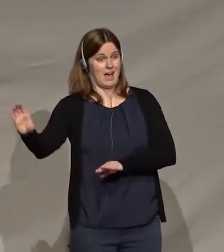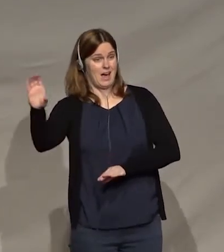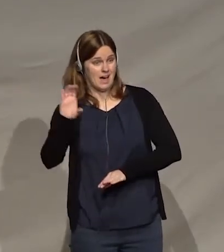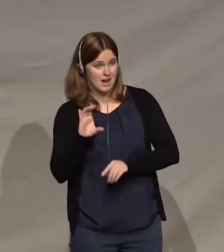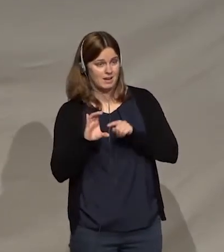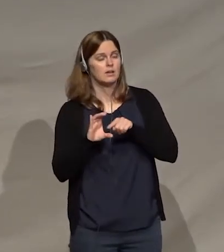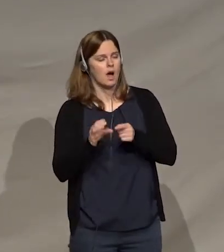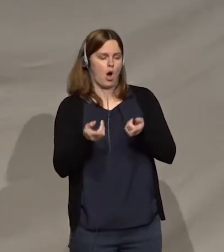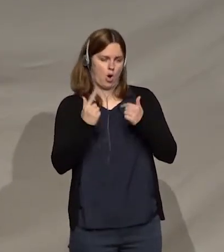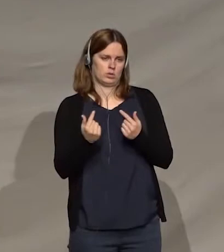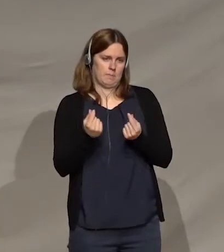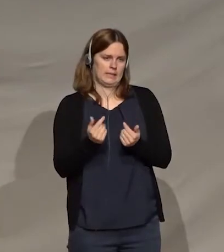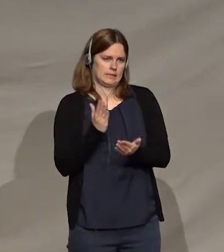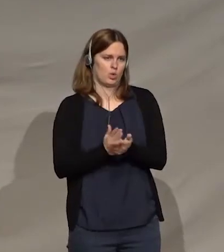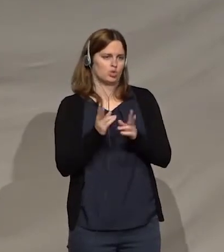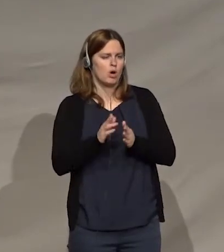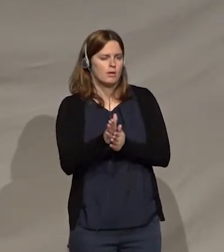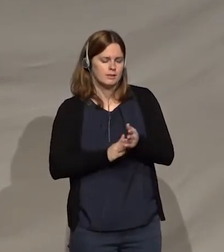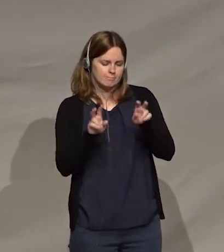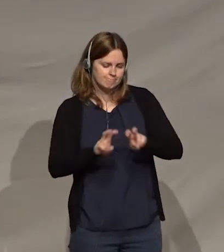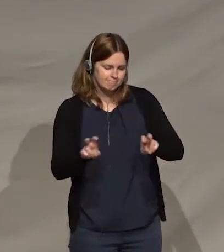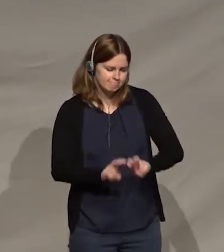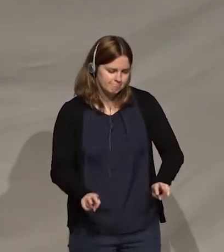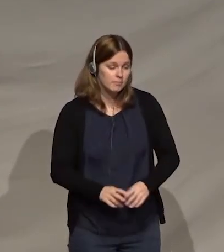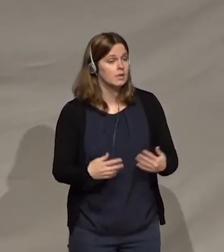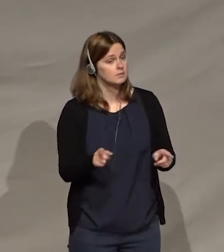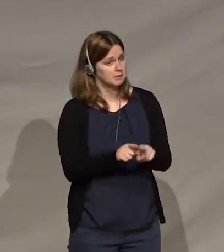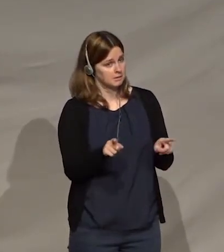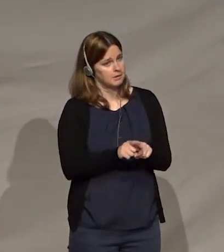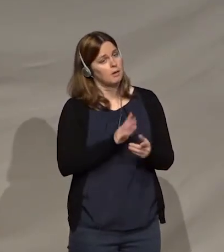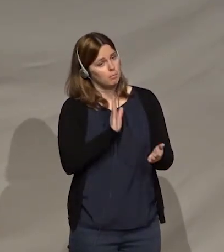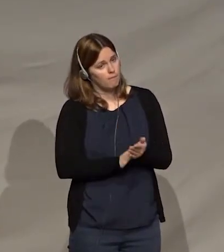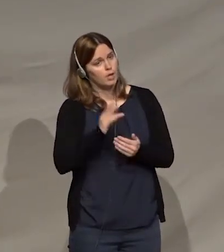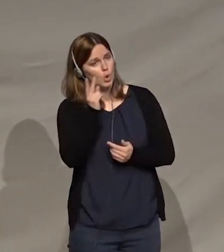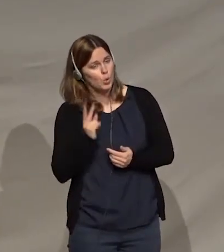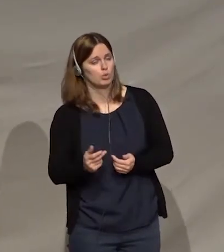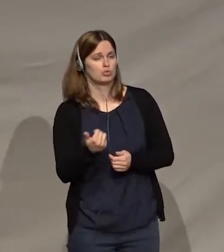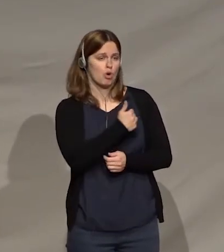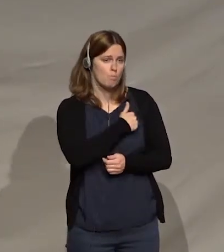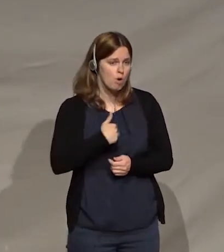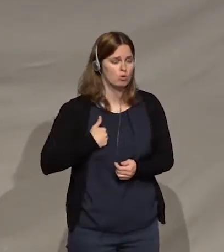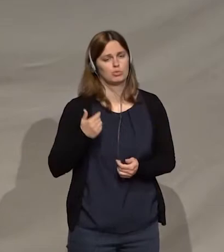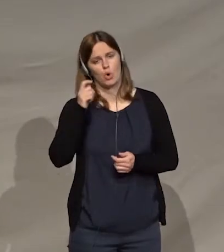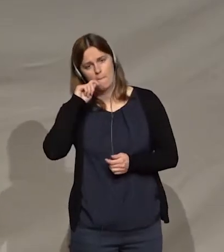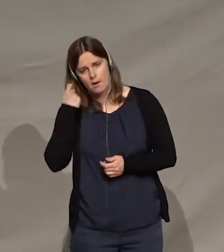a různě ve východní a střední Evropě. Projekt koordinuje RoboBraille outreach,